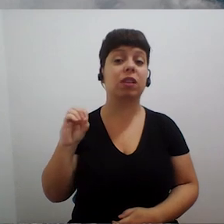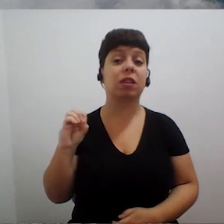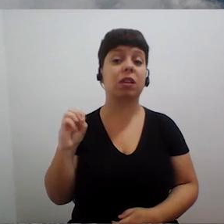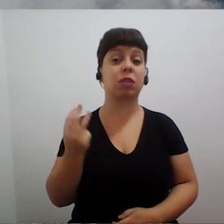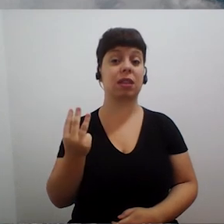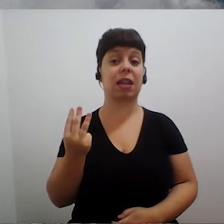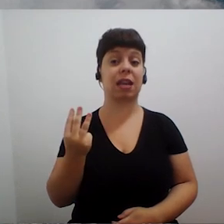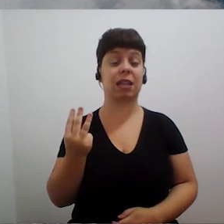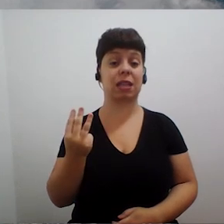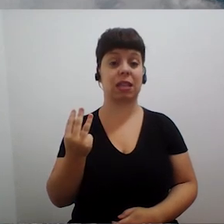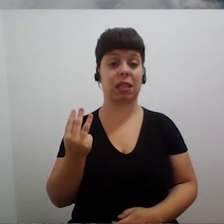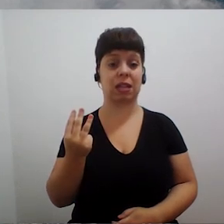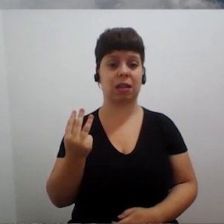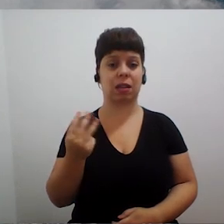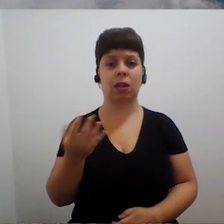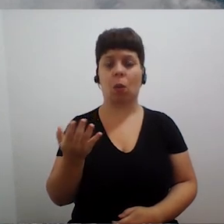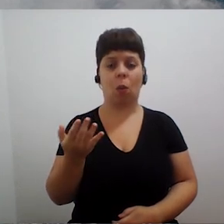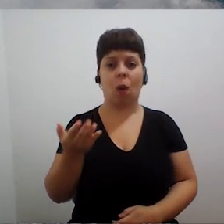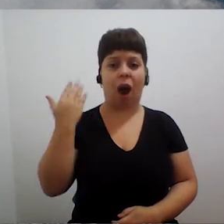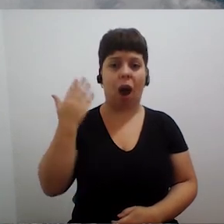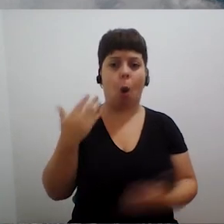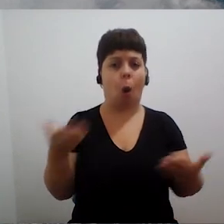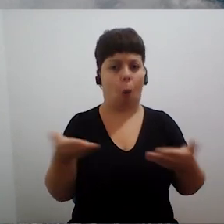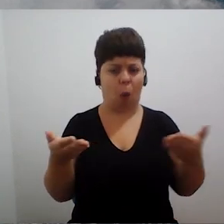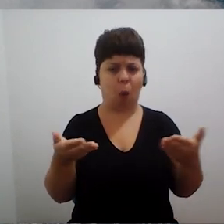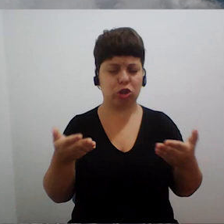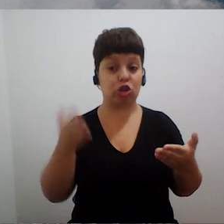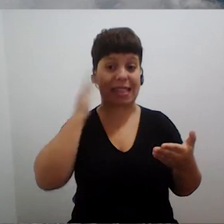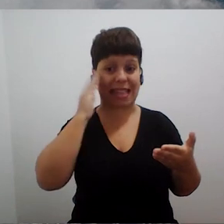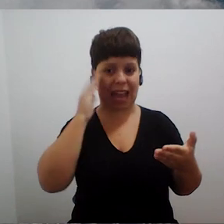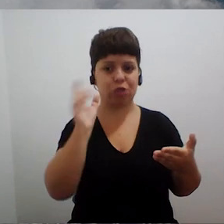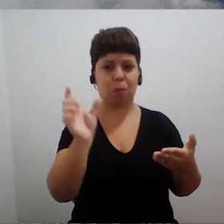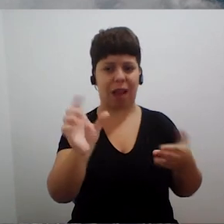como hoje nós entendemos.